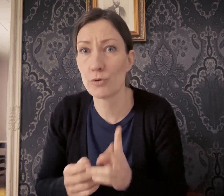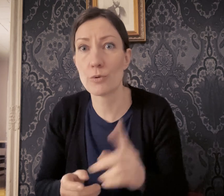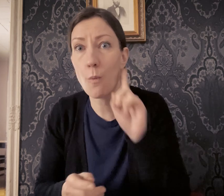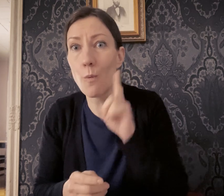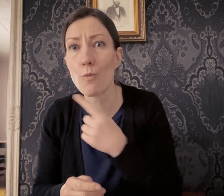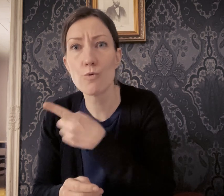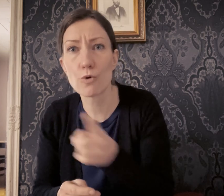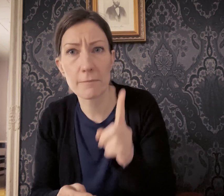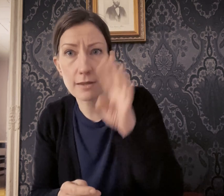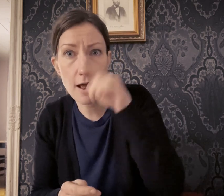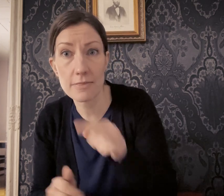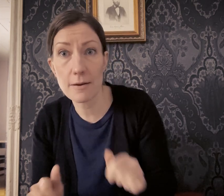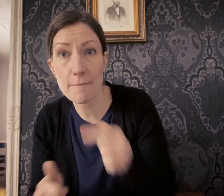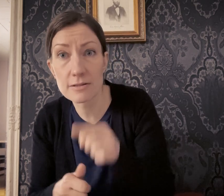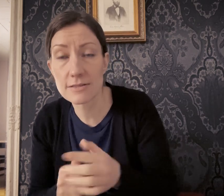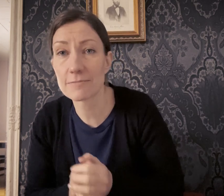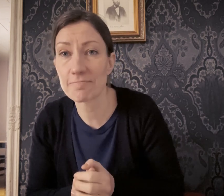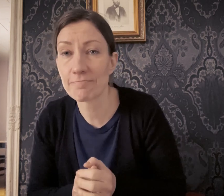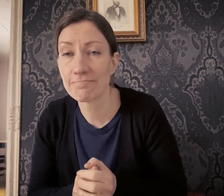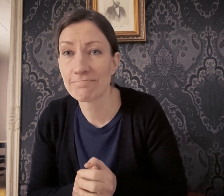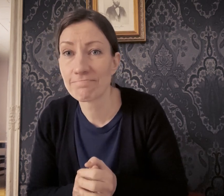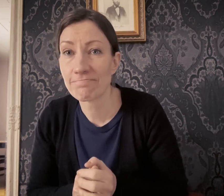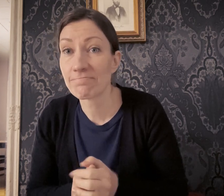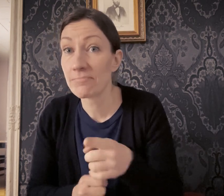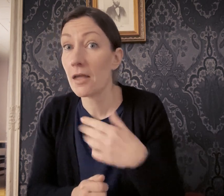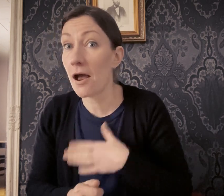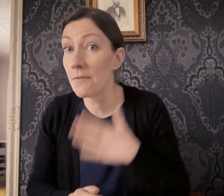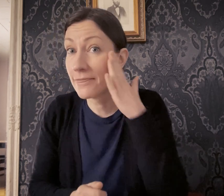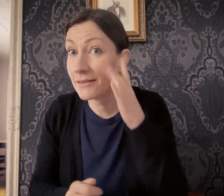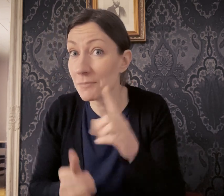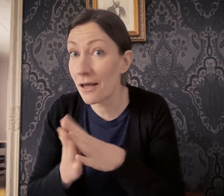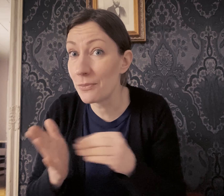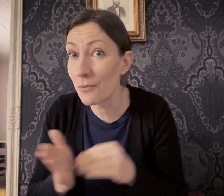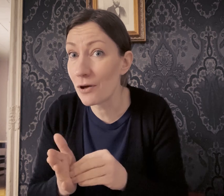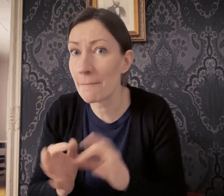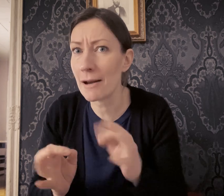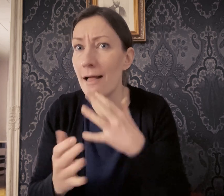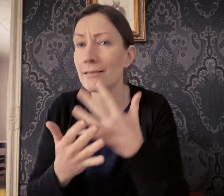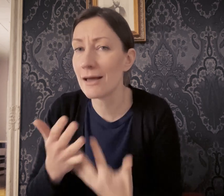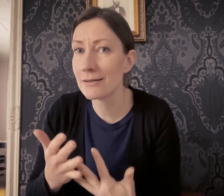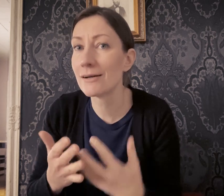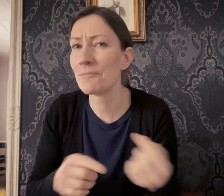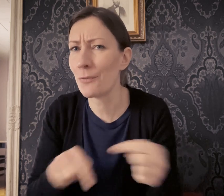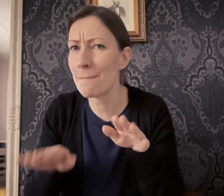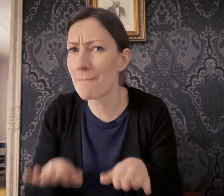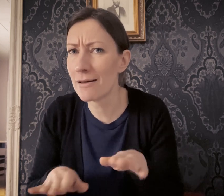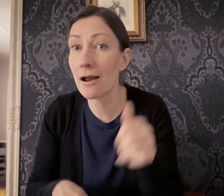Olen selvittänyt myös sitä, mitä kuurot ajattelevat patsaasta. Jos haluat tietää asiasta enemmän, osallistu Rivien välissä tapahtumaan -